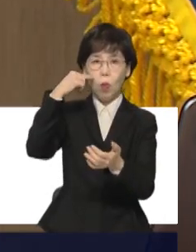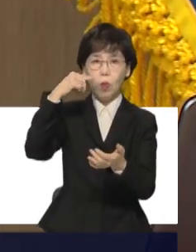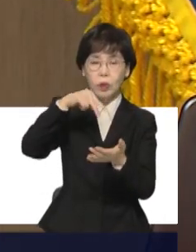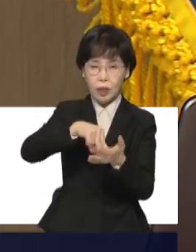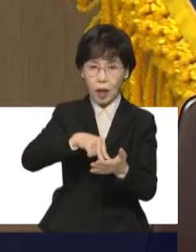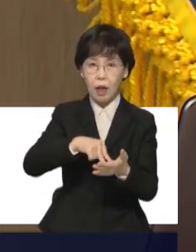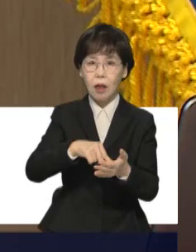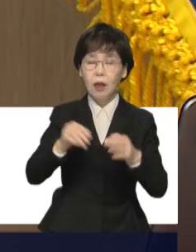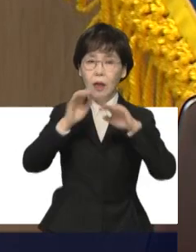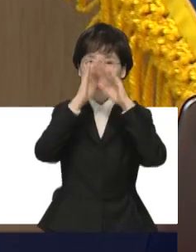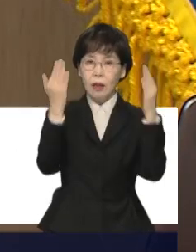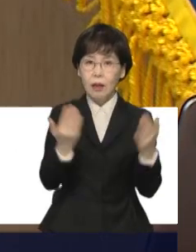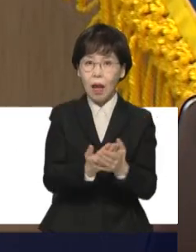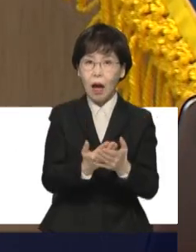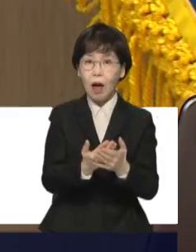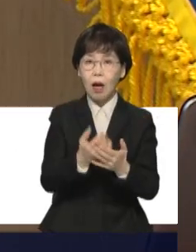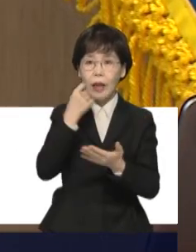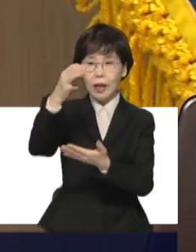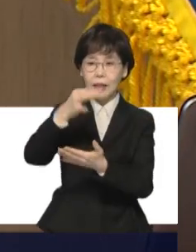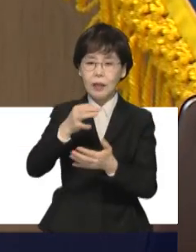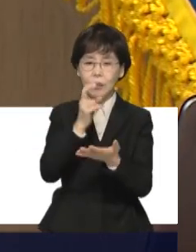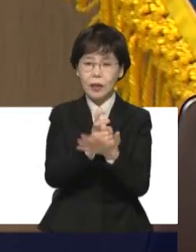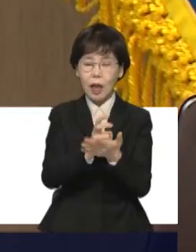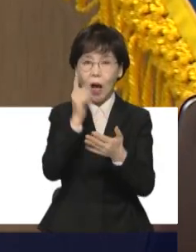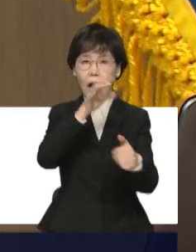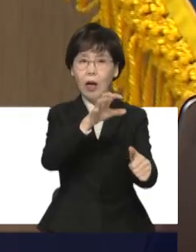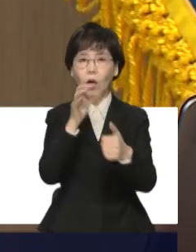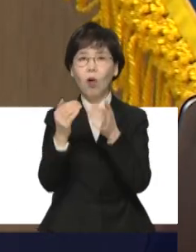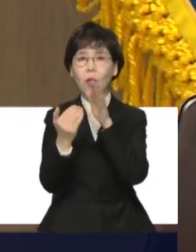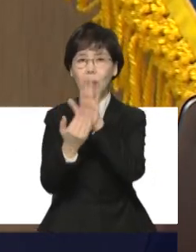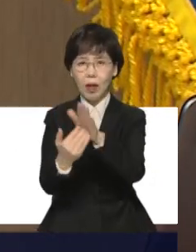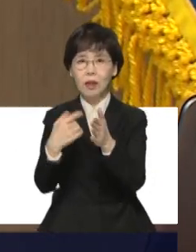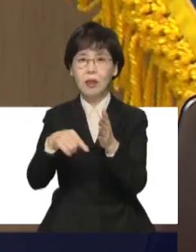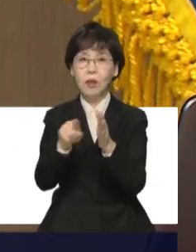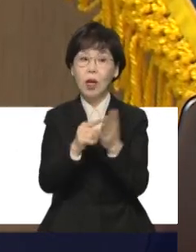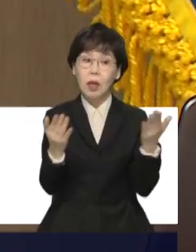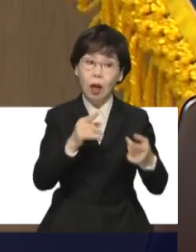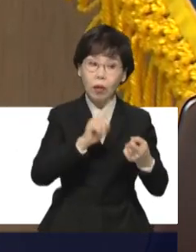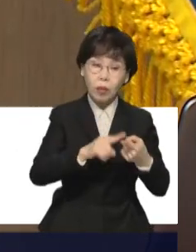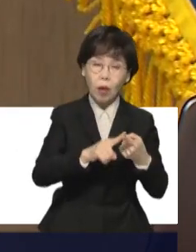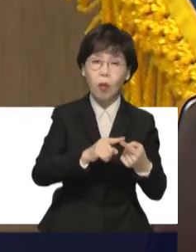포괄임금제 악용 방지를 통한 정당한 보상에 조금의 의혹과 불안이 있어서는 안